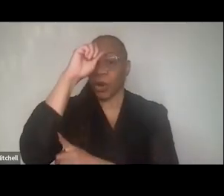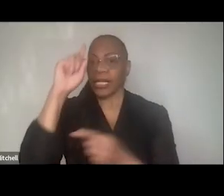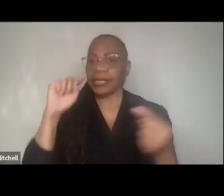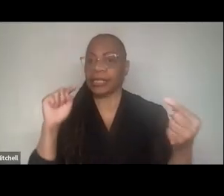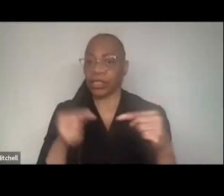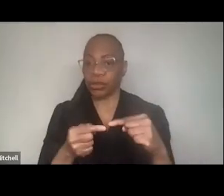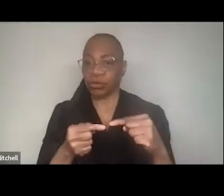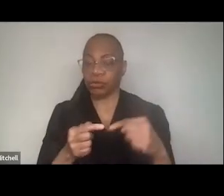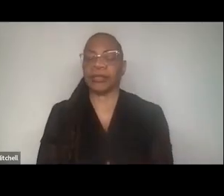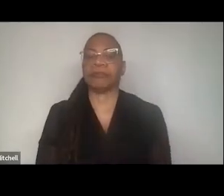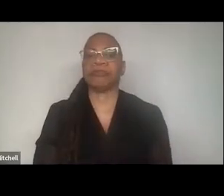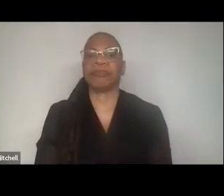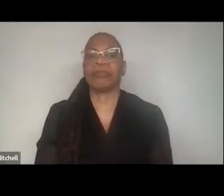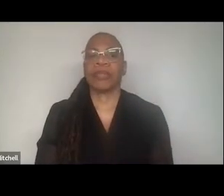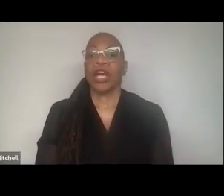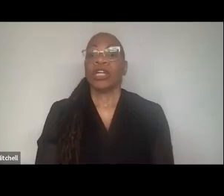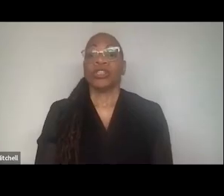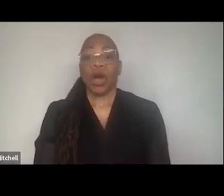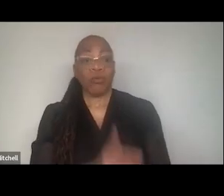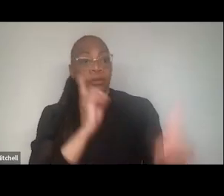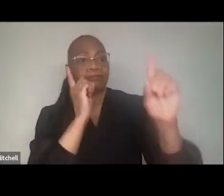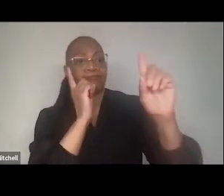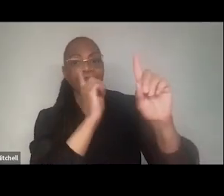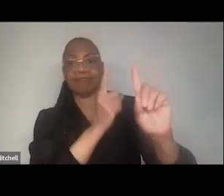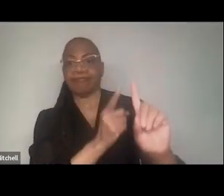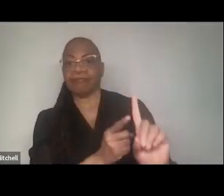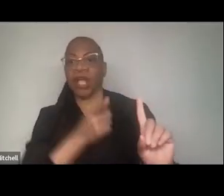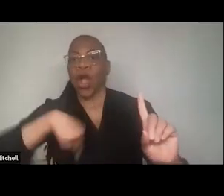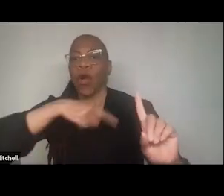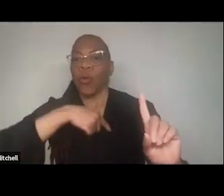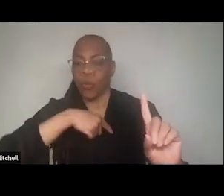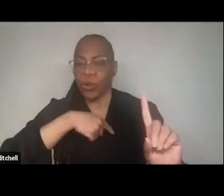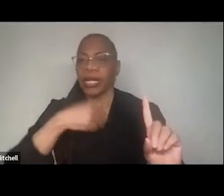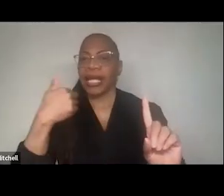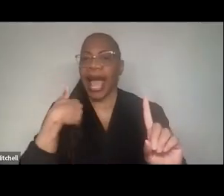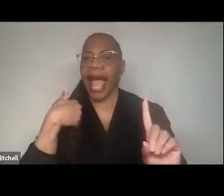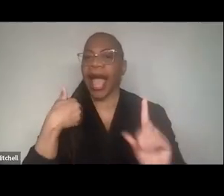Para ayudarnos a alcanzar esos objetivos, somos afortunados de contar con expertos